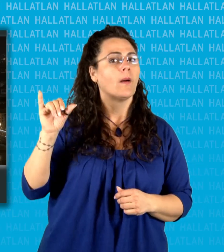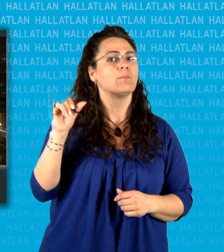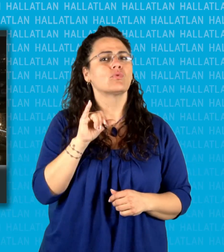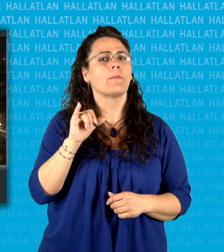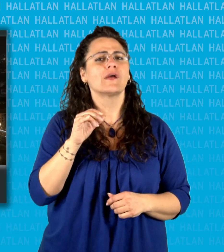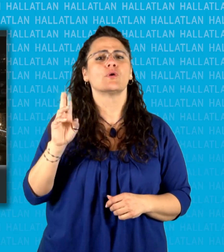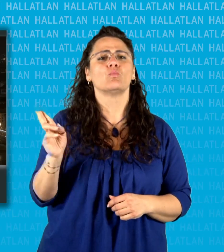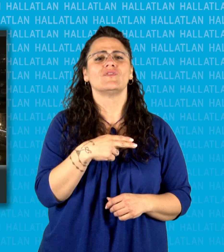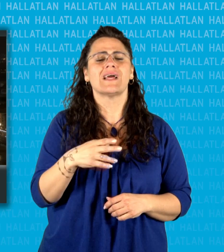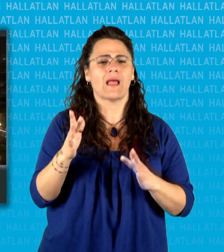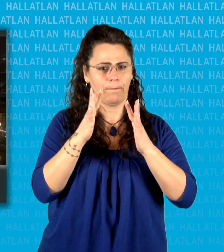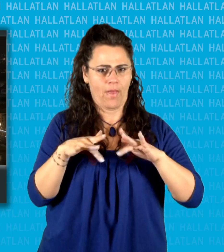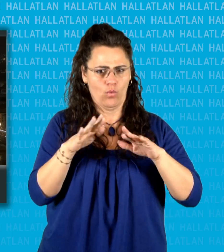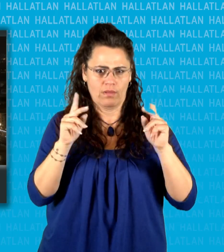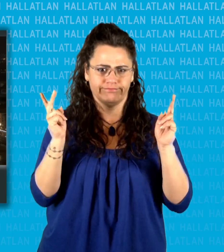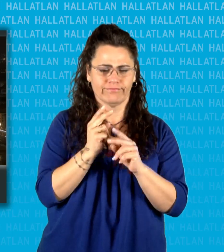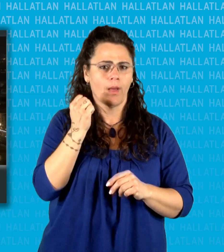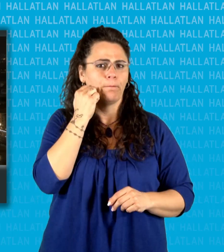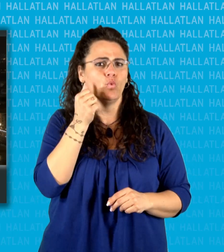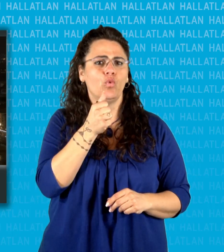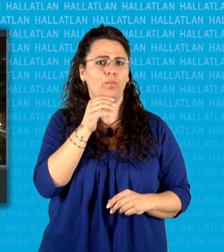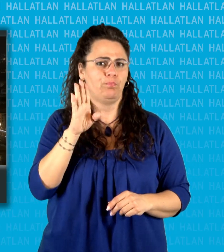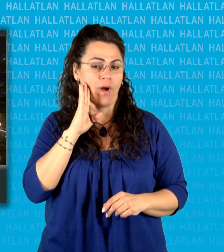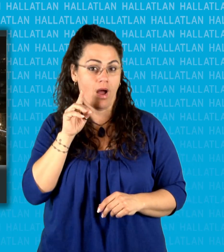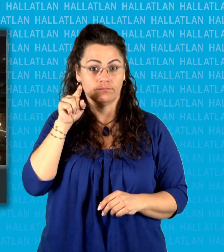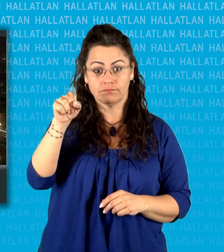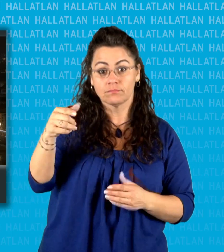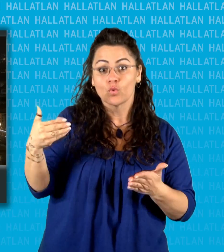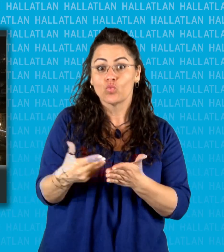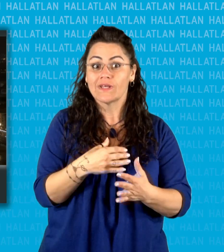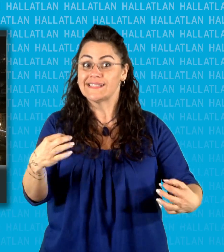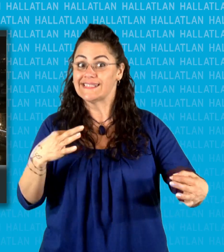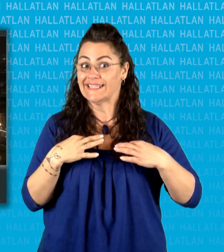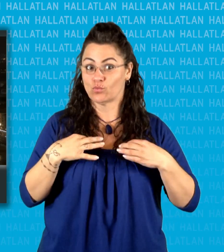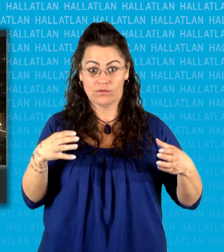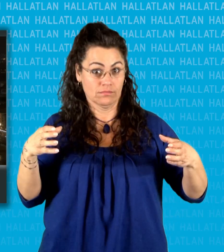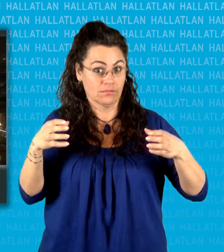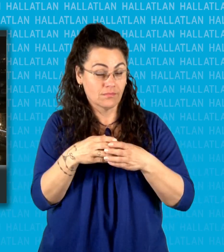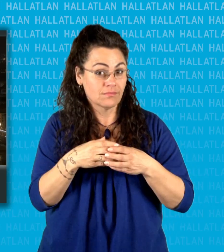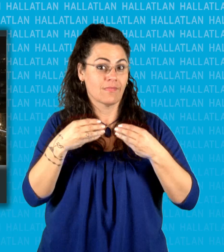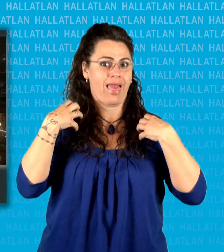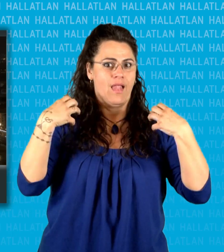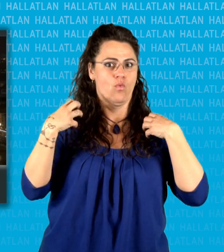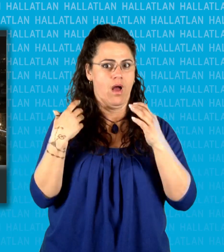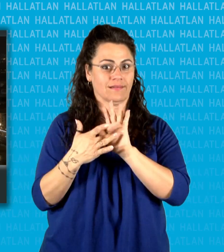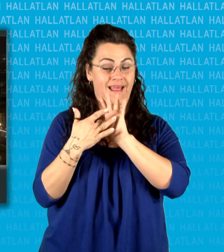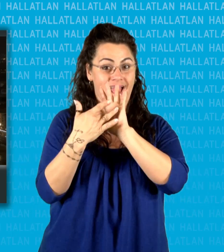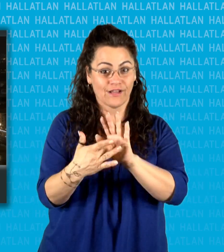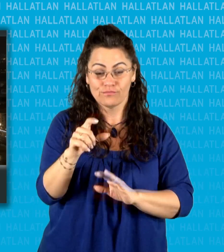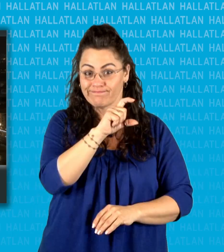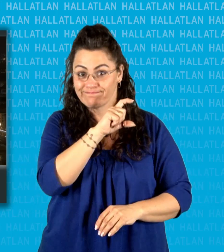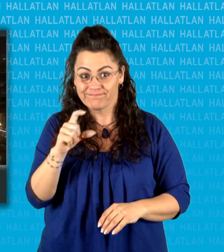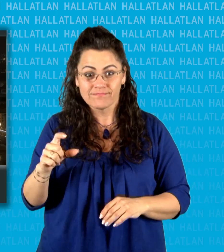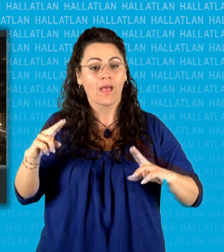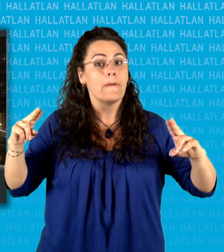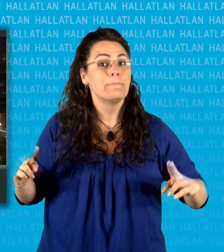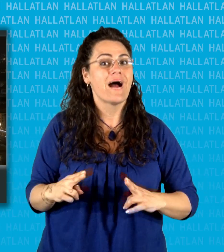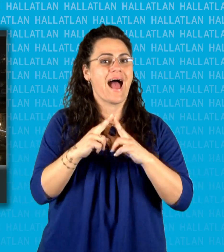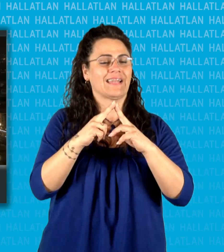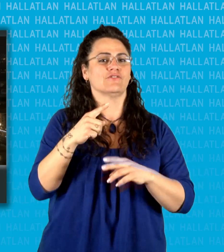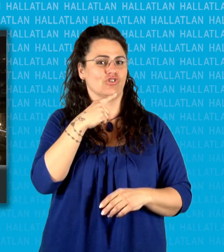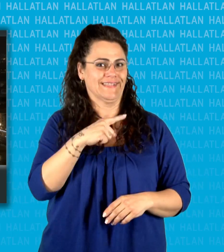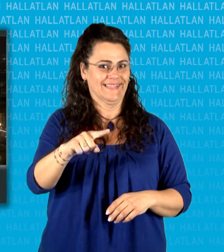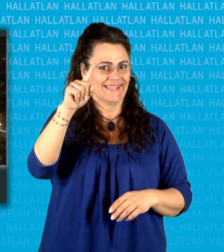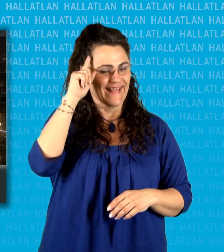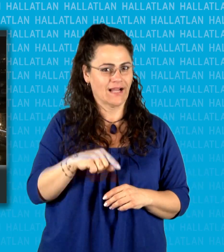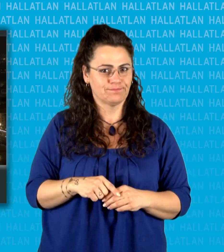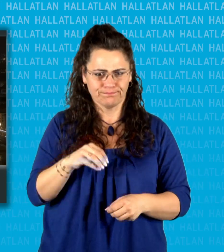A Müpa adott helyett a Recirquel Újcirkusz Társulat Párizs Éjjel című előadásának,